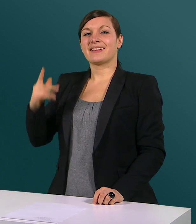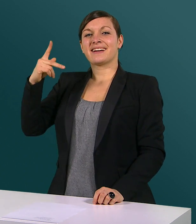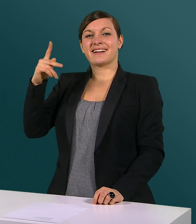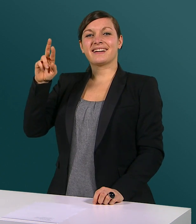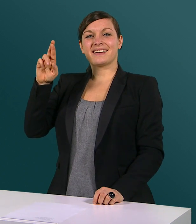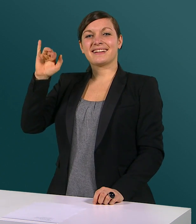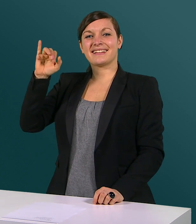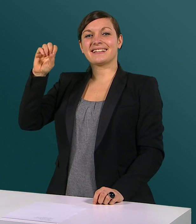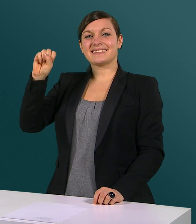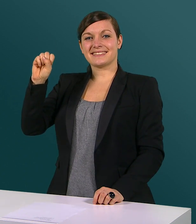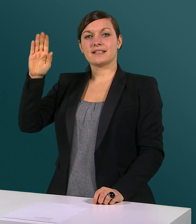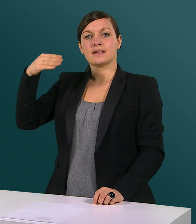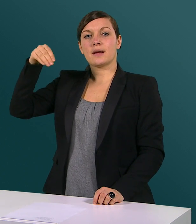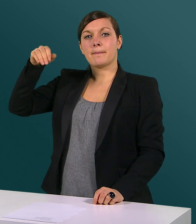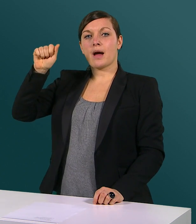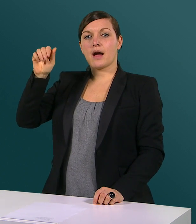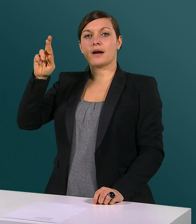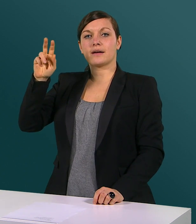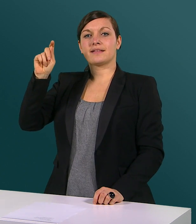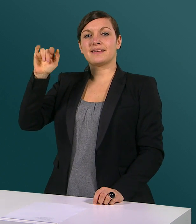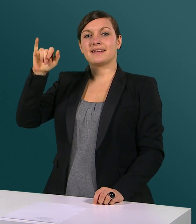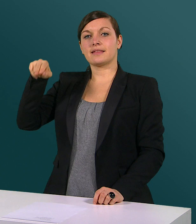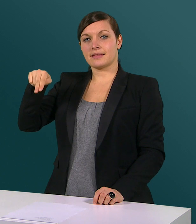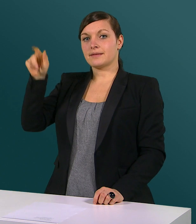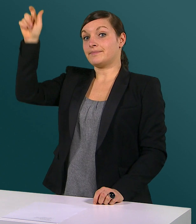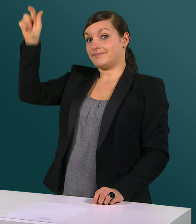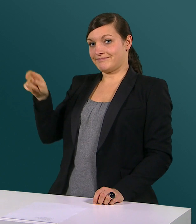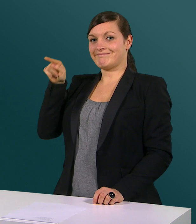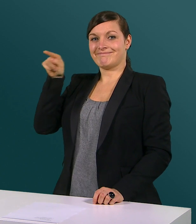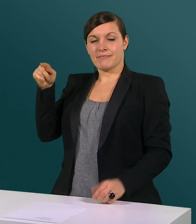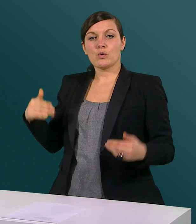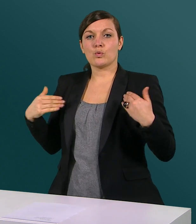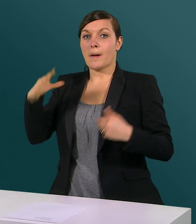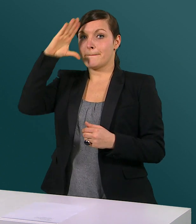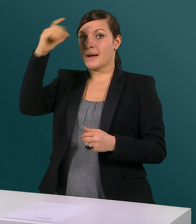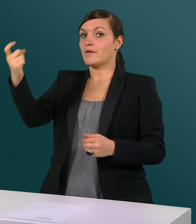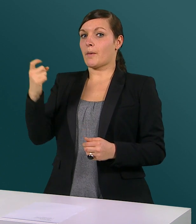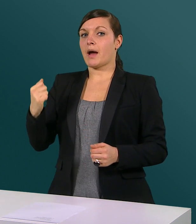Kris Martin, ein junger Kanadier und der